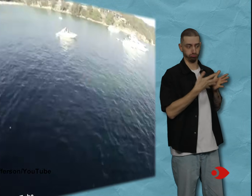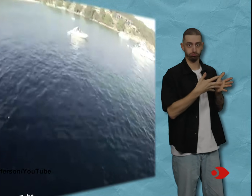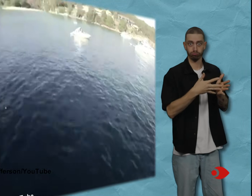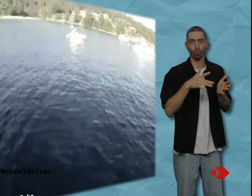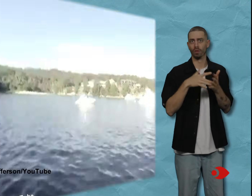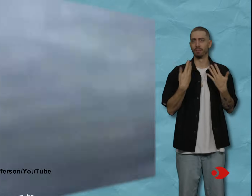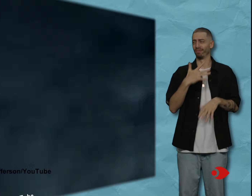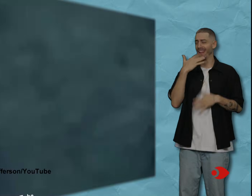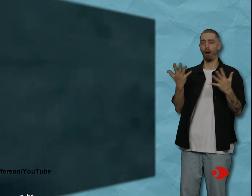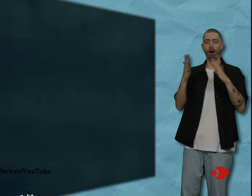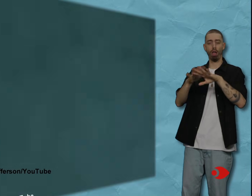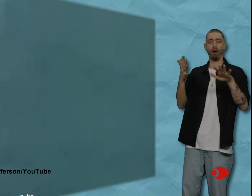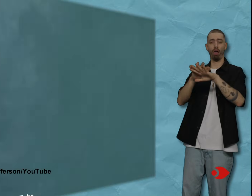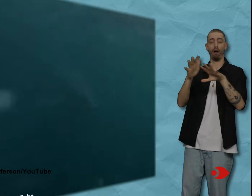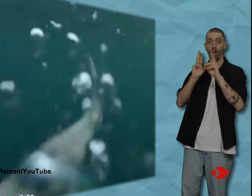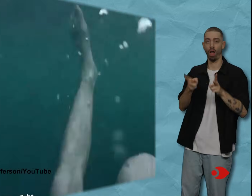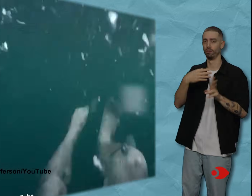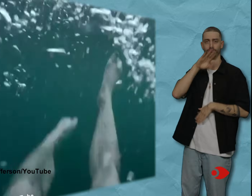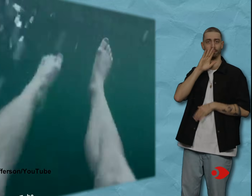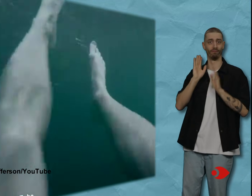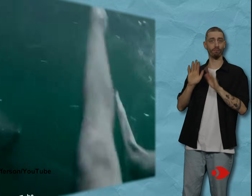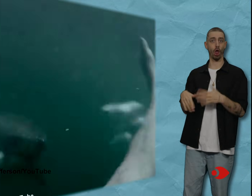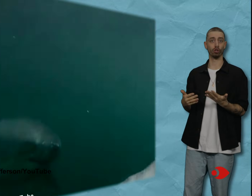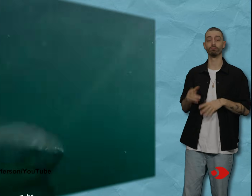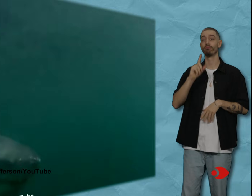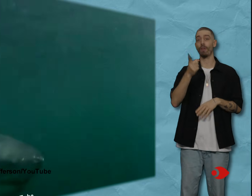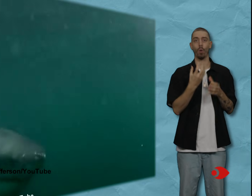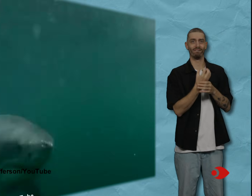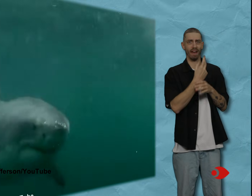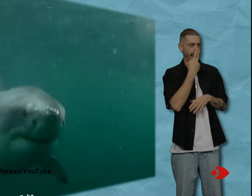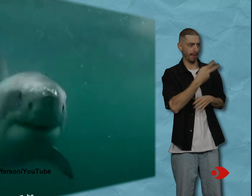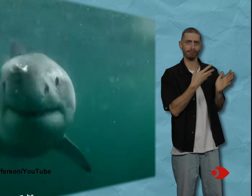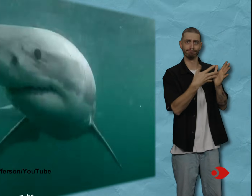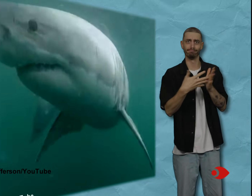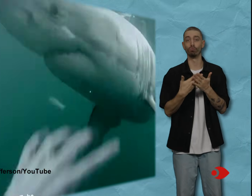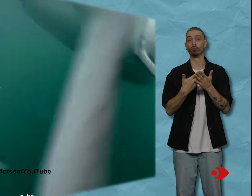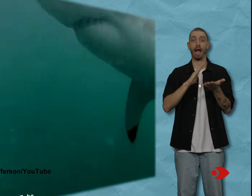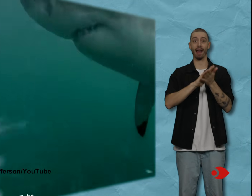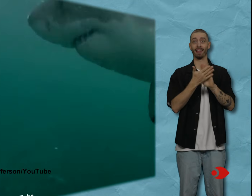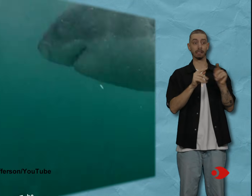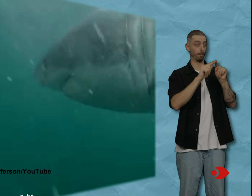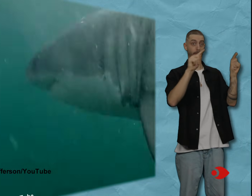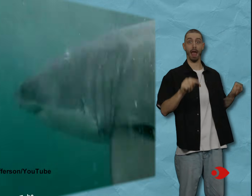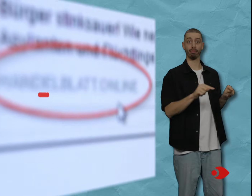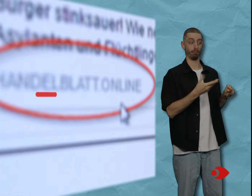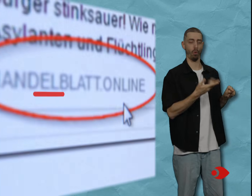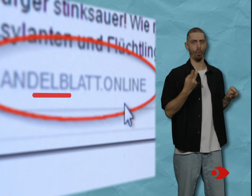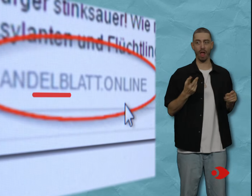Dabei wird gecheckt, ob Videos oder Bilder überhaupt echt sind oder, wie hier, wahnsinnig gut gefakt. Wir checken die Quellen.